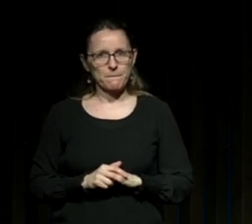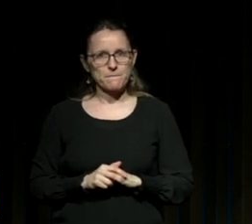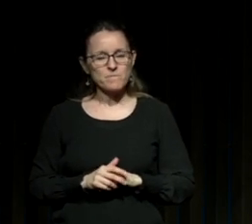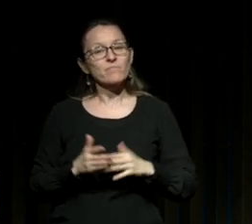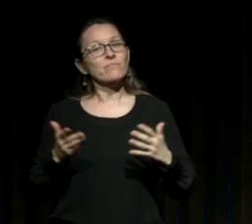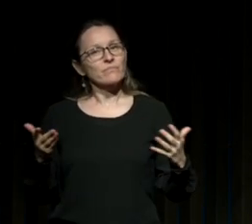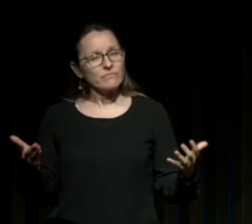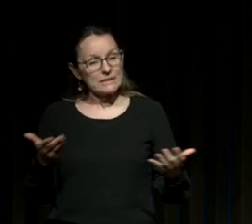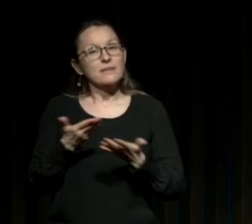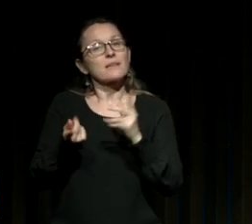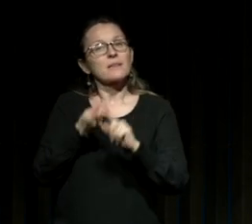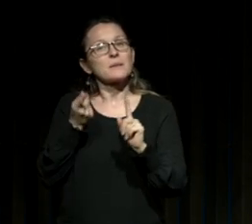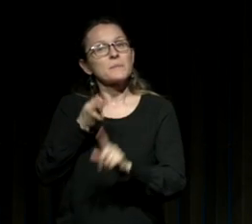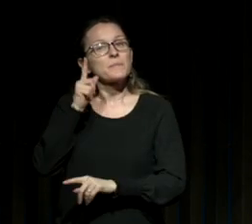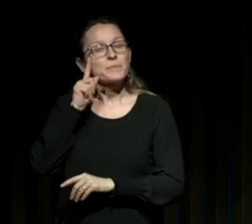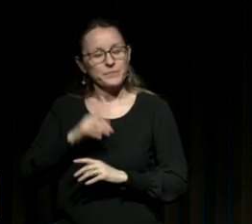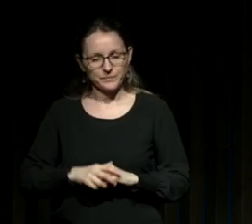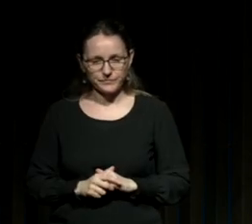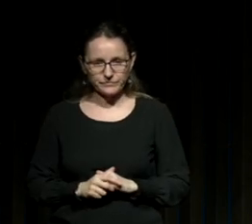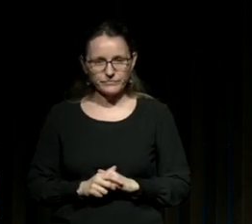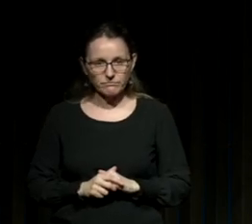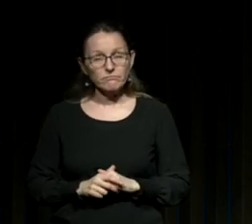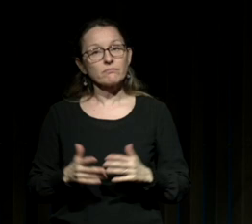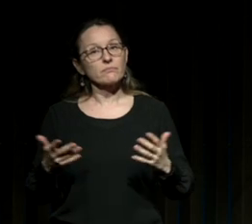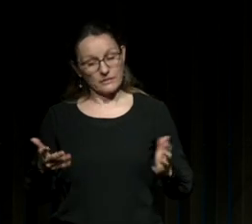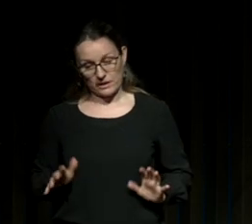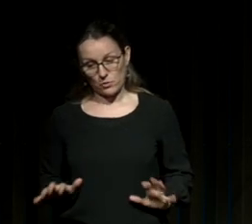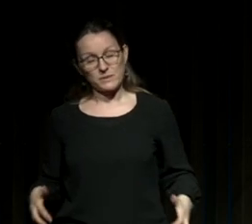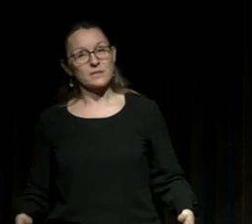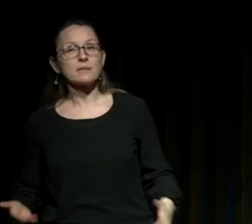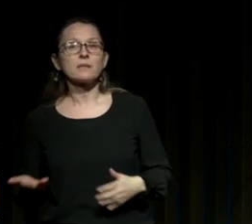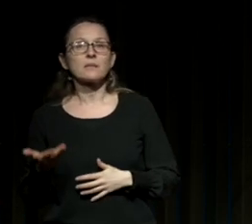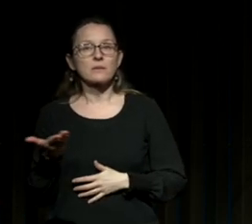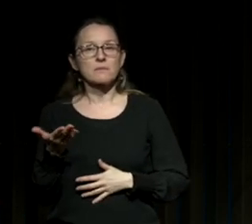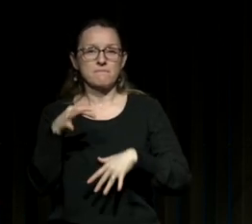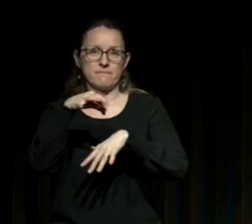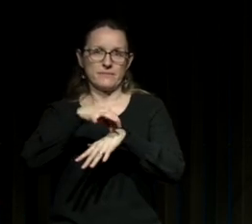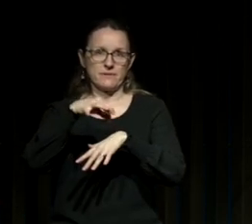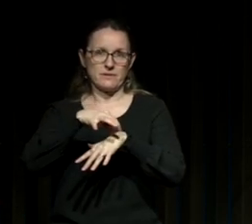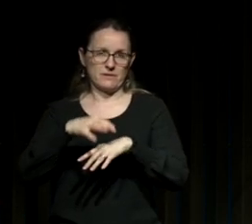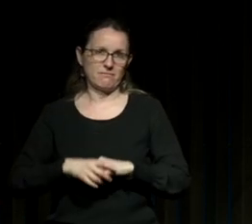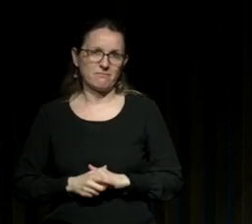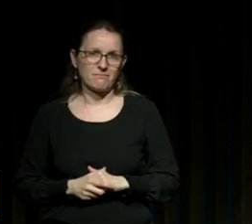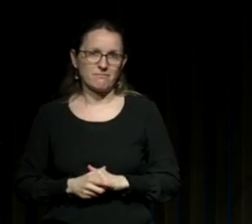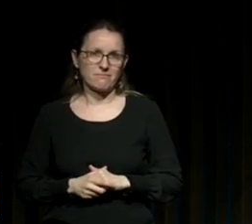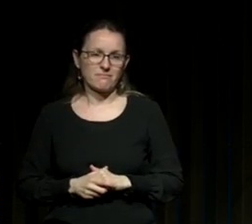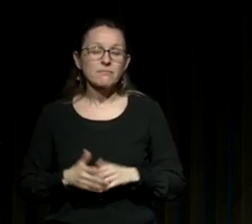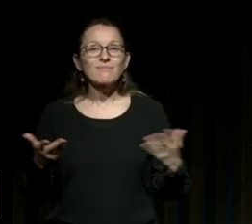d'autant plus important que l'obésité c'est une maladie le titre de la la conférence et